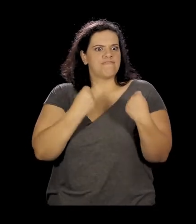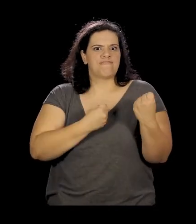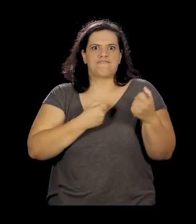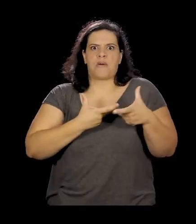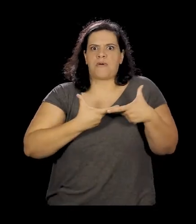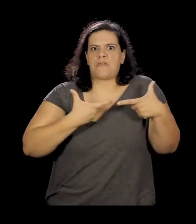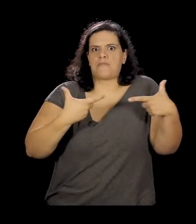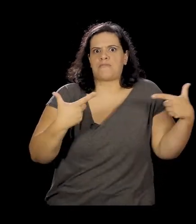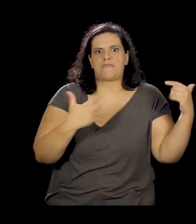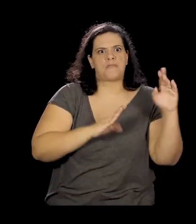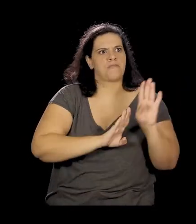estava crescendo muito